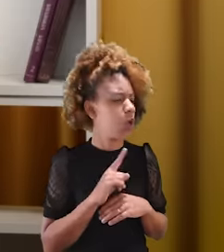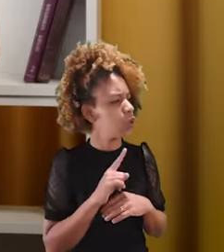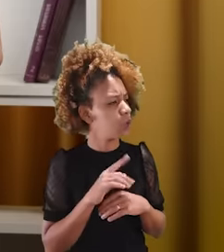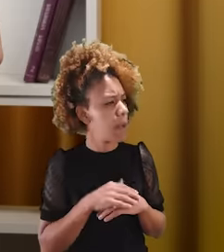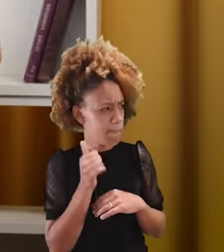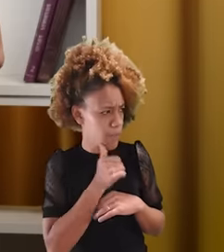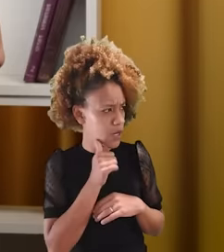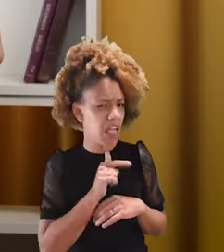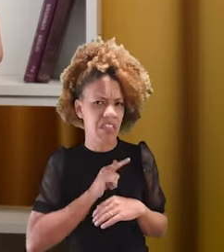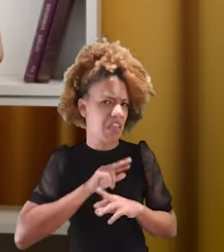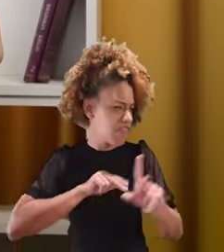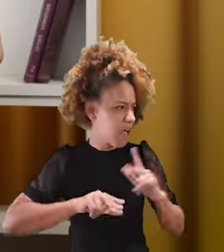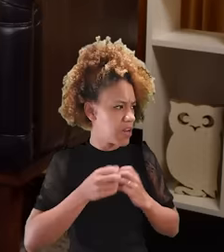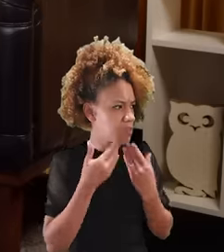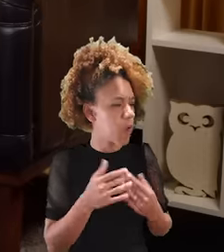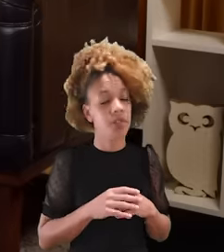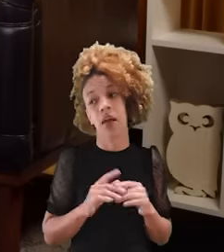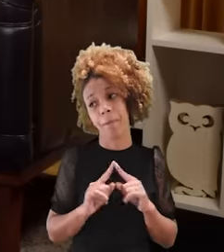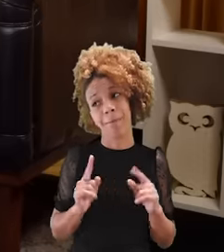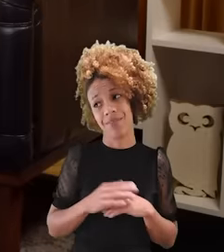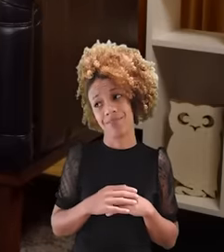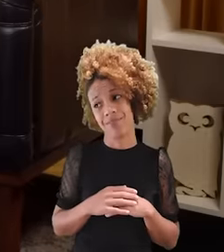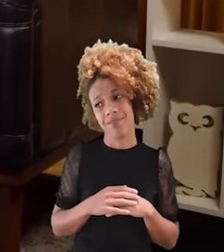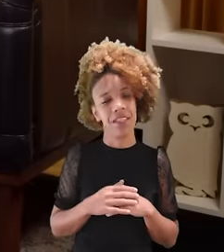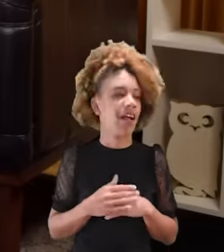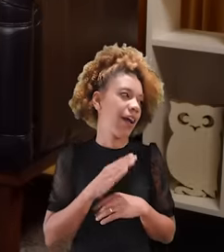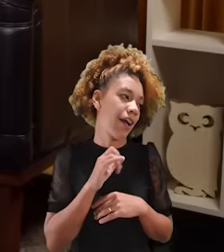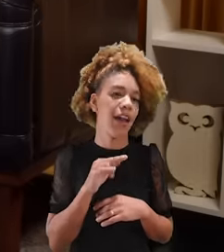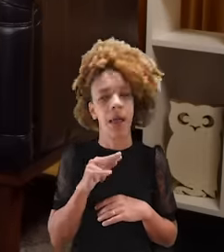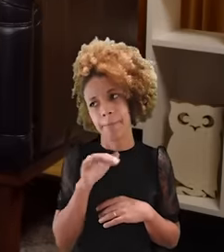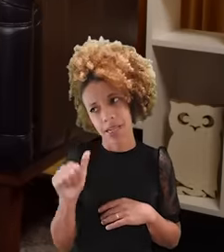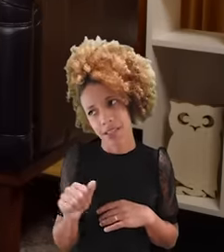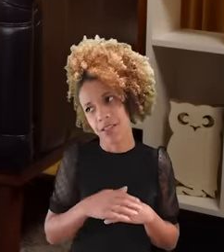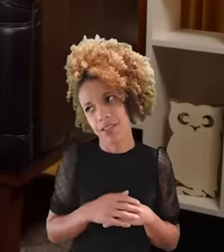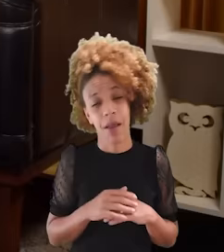mulher tem muitas ótimas tal Dan calabresa para m gênia Pois é calab mas a calabresa parou parou